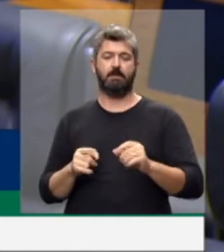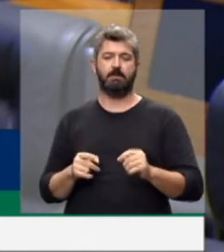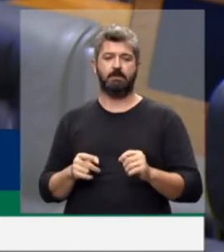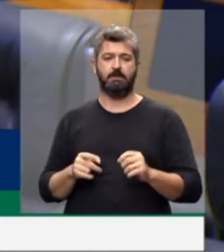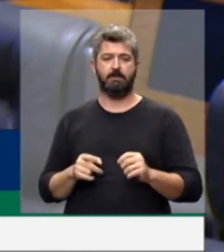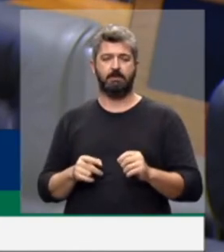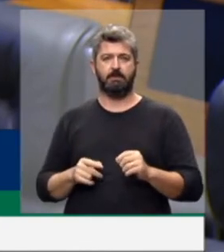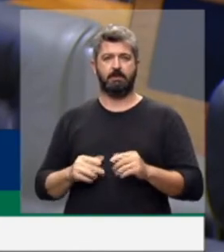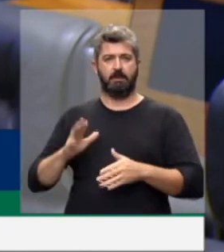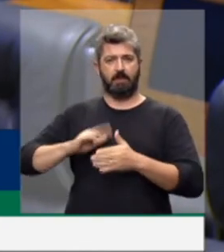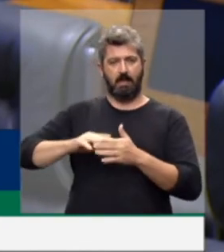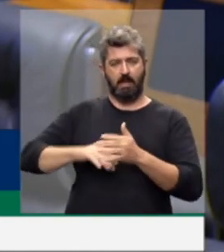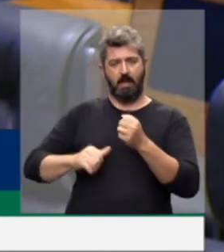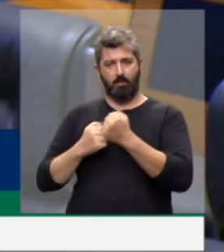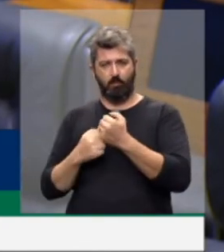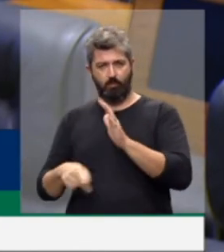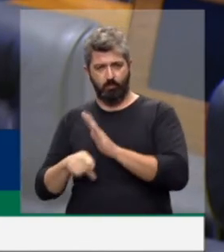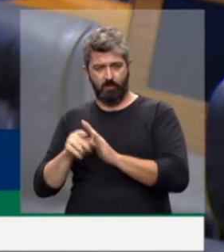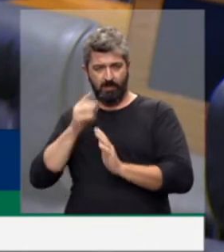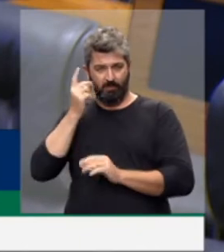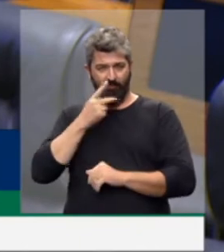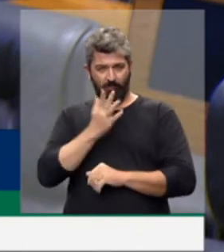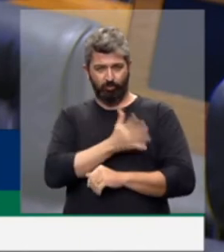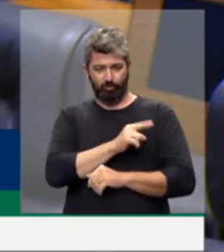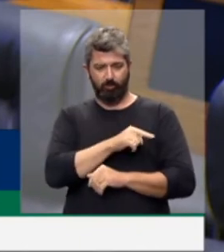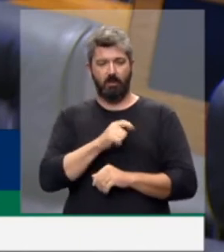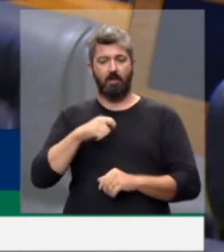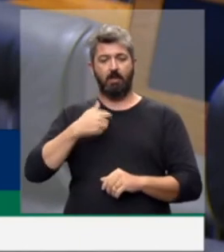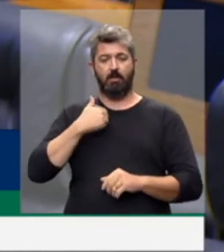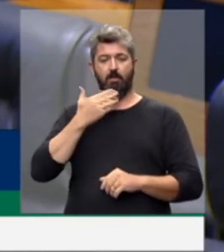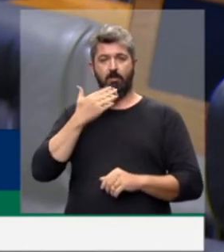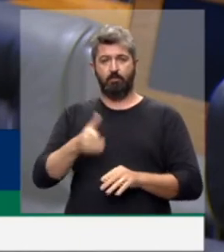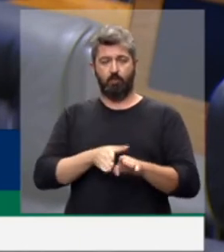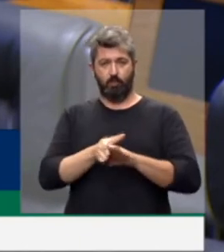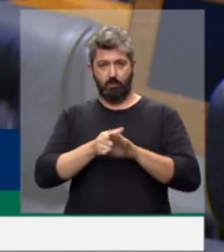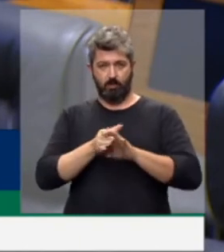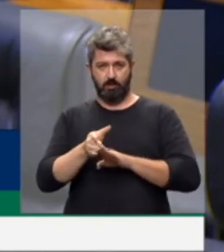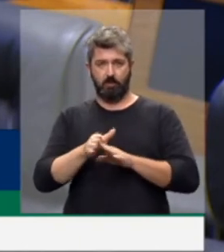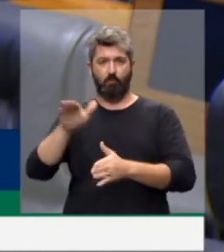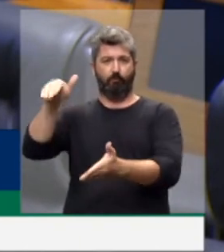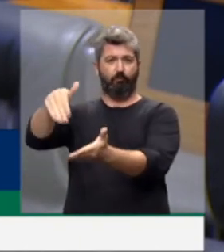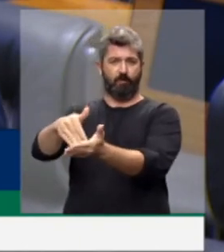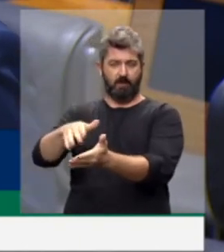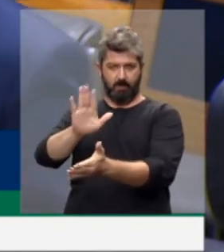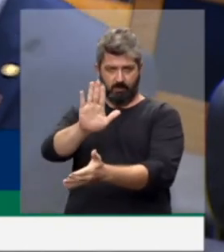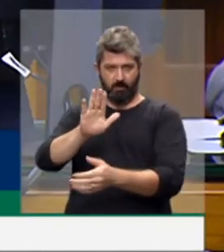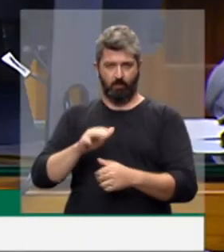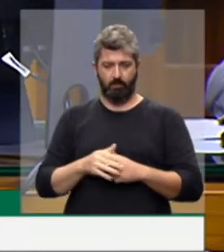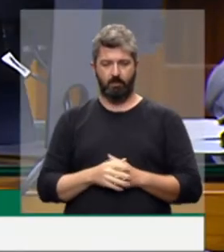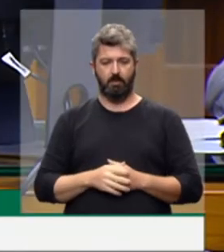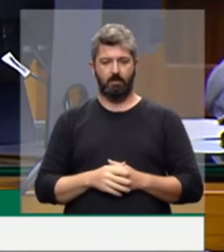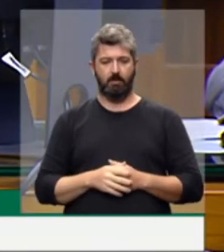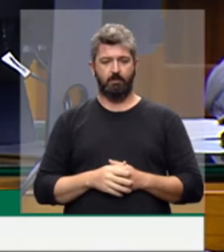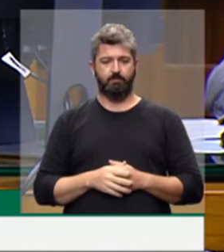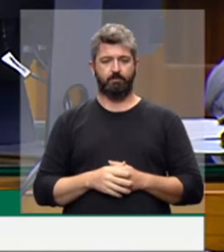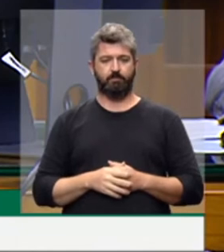SABE QUE A MATÉRIA TEM ESSE DADO, MAS NO ENTANTO, COMO TIRA SUBSÍDIOS DESSA PARTE QUE O DEPUTADO FALOU, EU